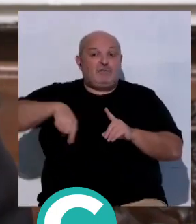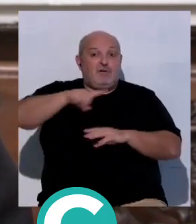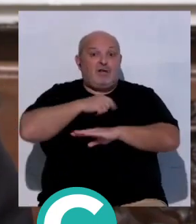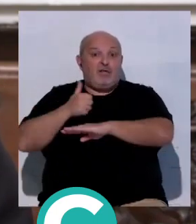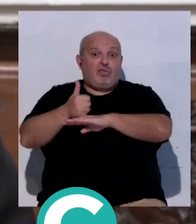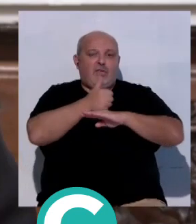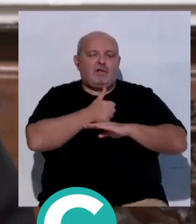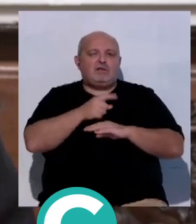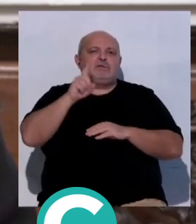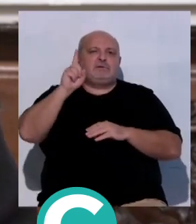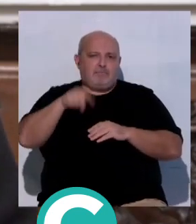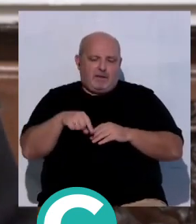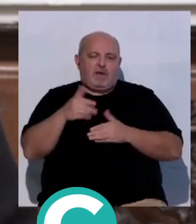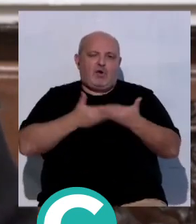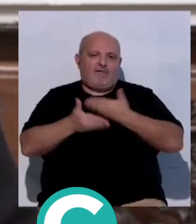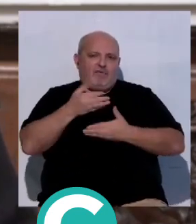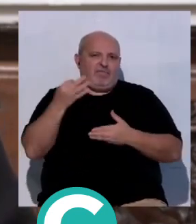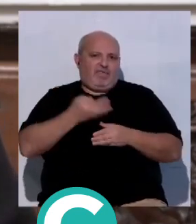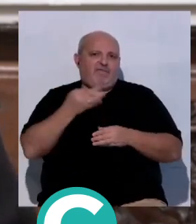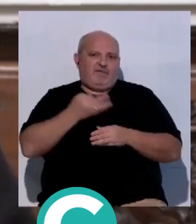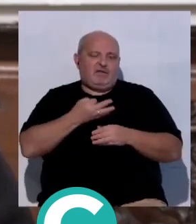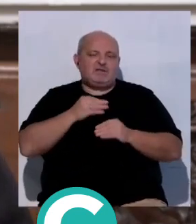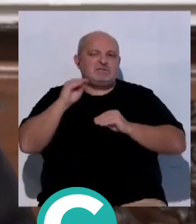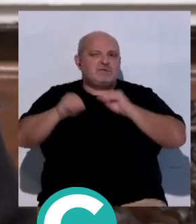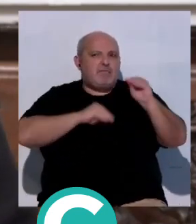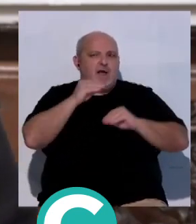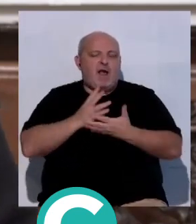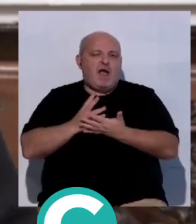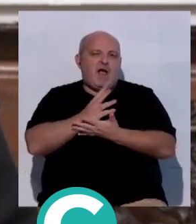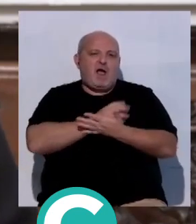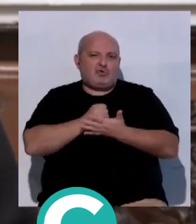la calle ponemos nuestra parte y yo hago un llamamiento a todos los gitanos a todos las